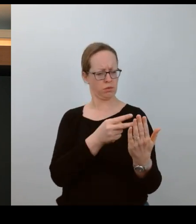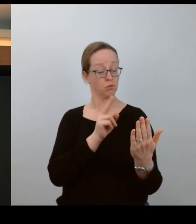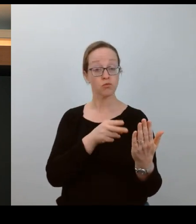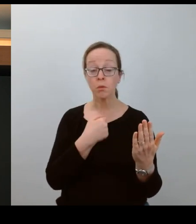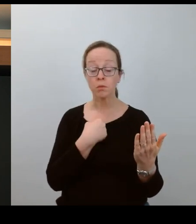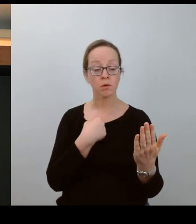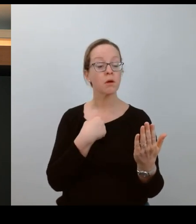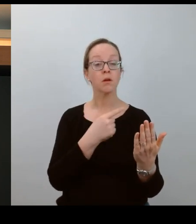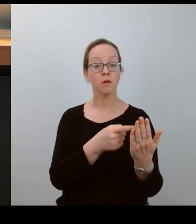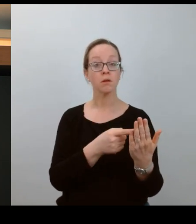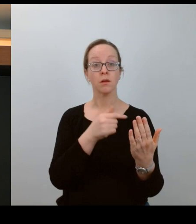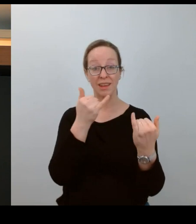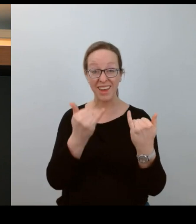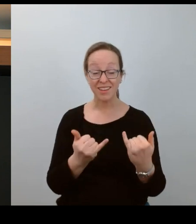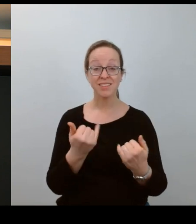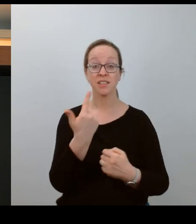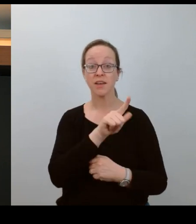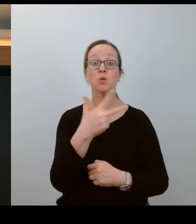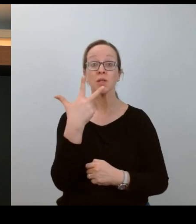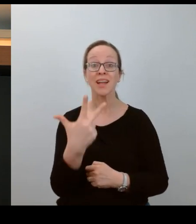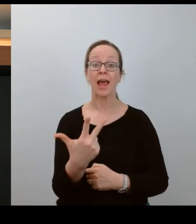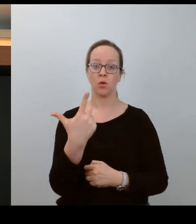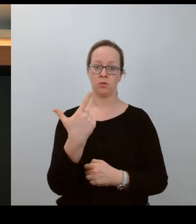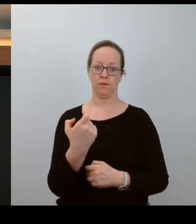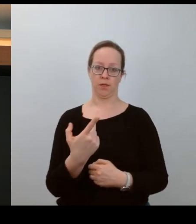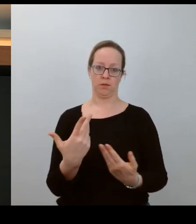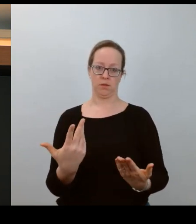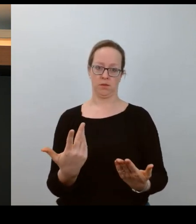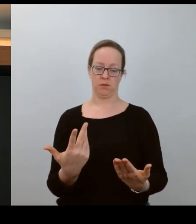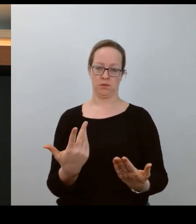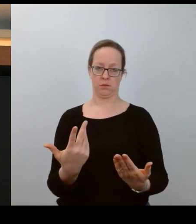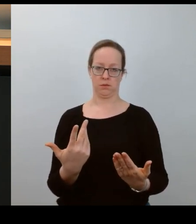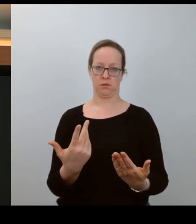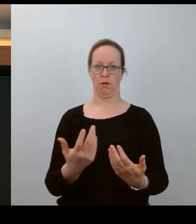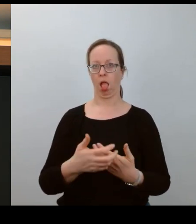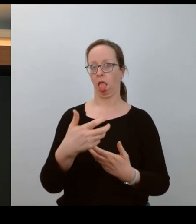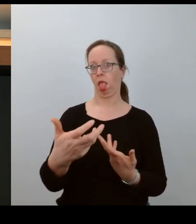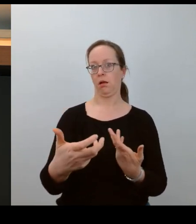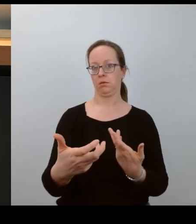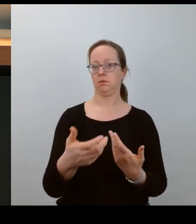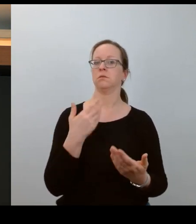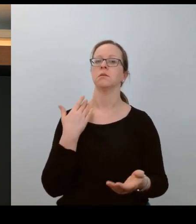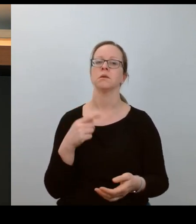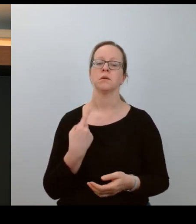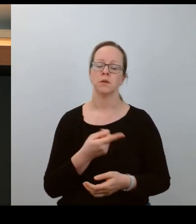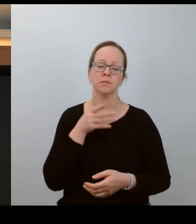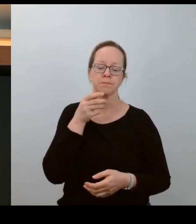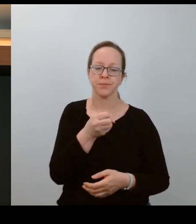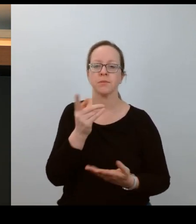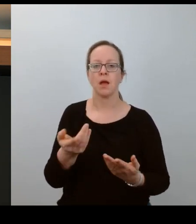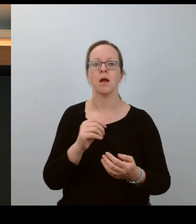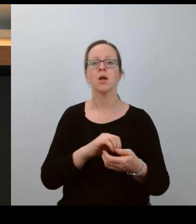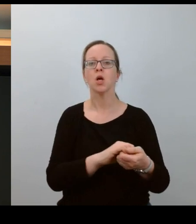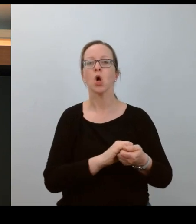Nach Ihren großen Versprechungen der Plenardebatte, die wir am 9. Juni 2022 zu einem FDP-Gesetzesentwurf